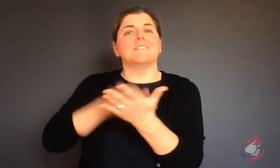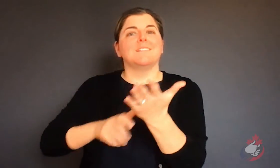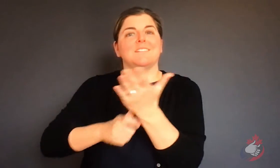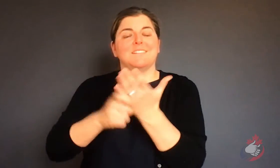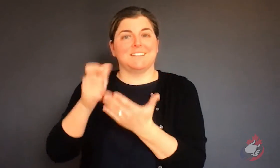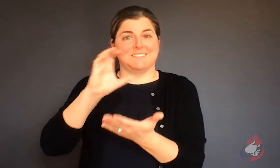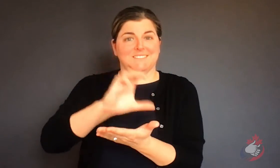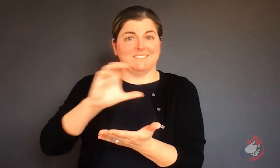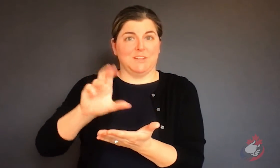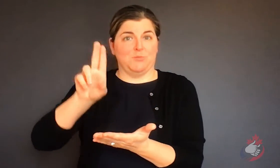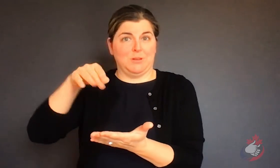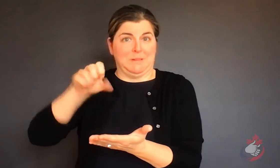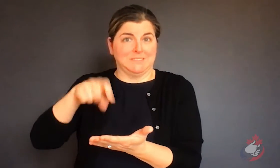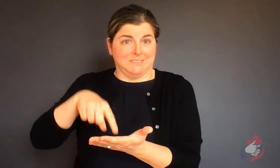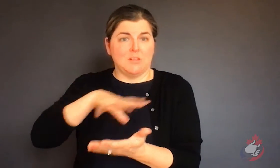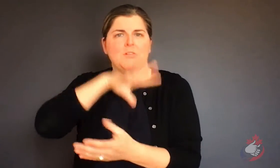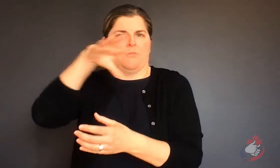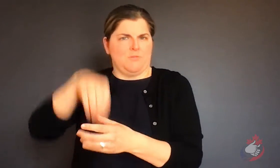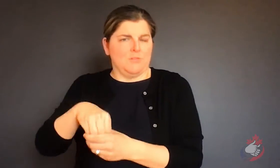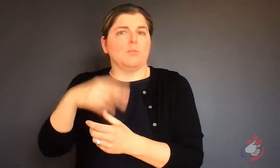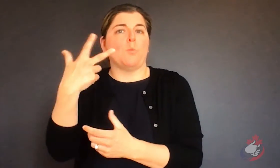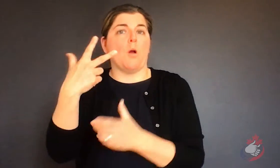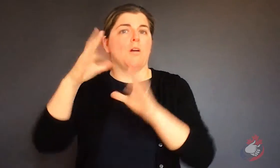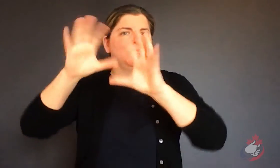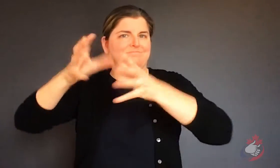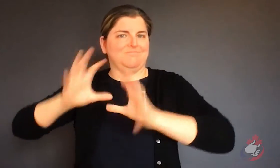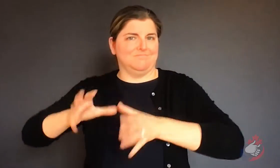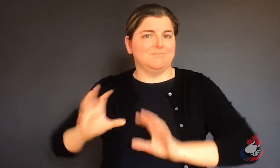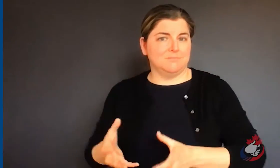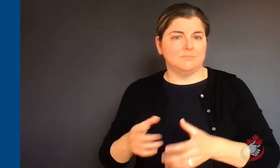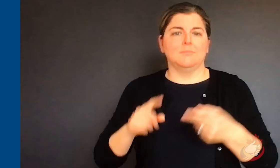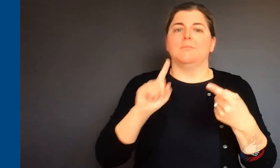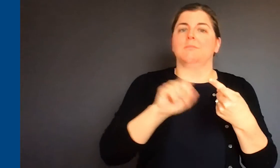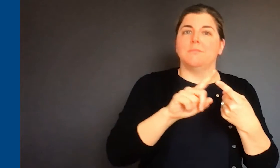Le CCUMS comprend trois grandes sections, soit :